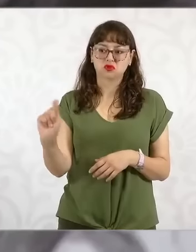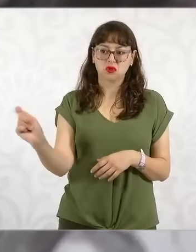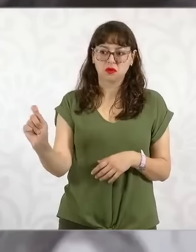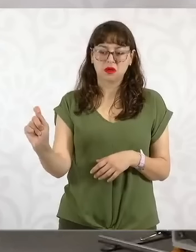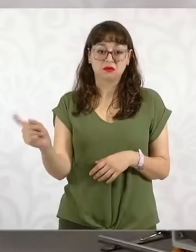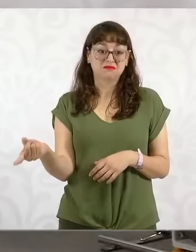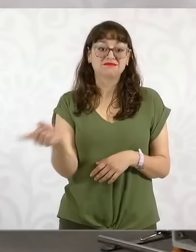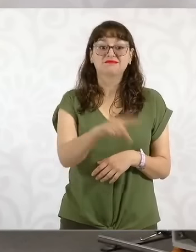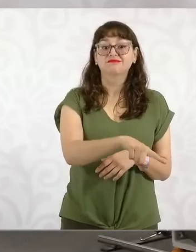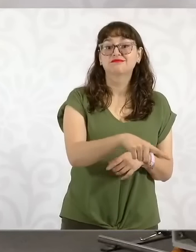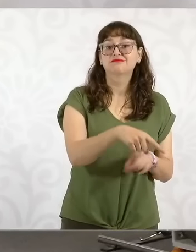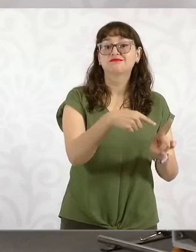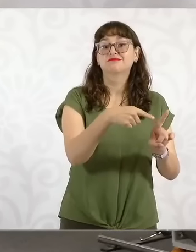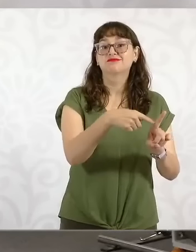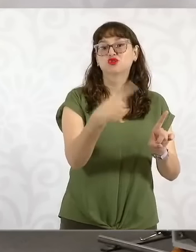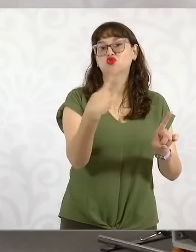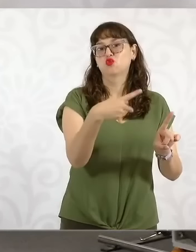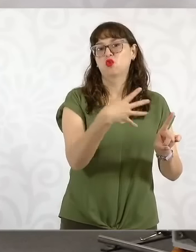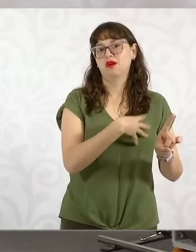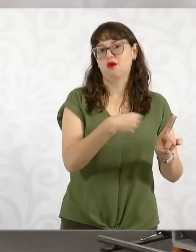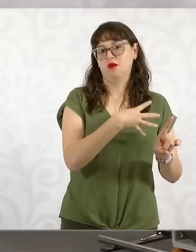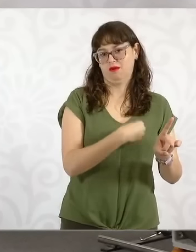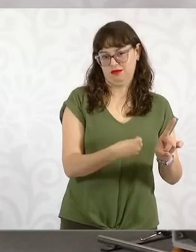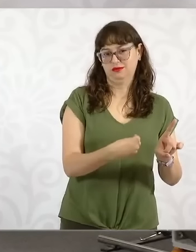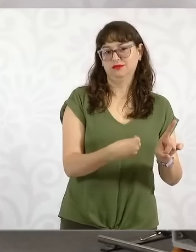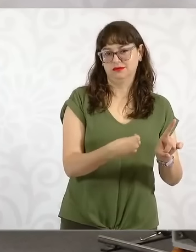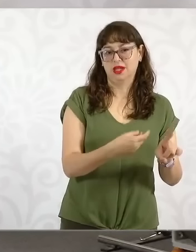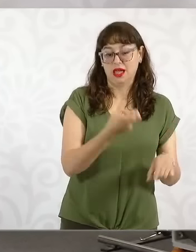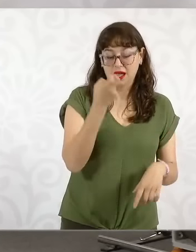Las investigaciones también permitieron establecer líneas de trabajo relacionadas con el cobarde